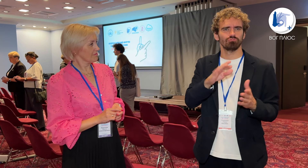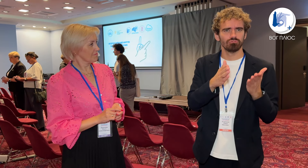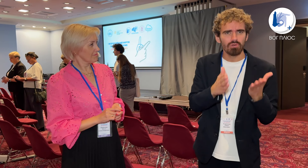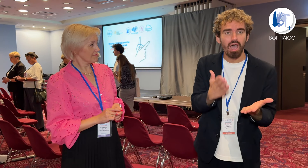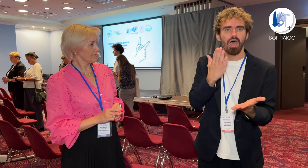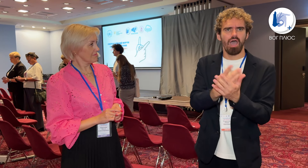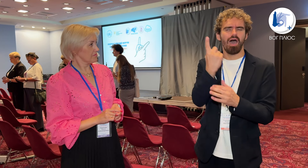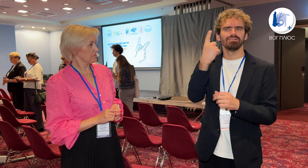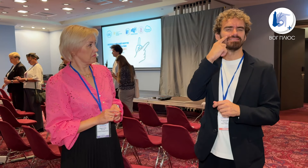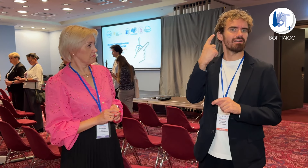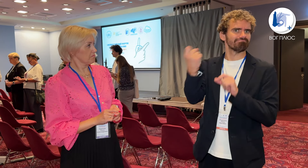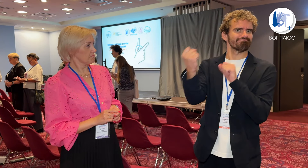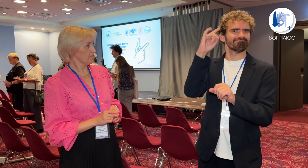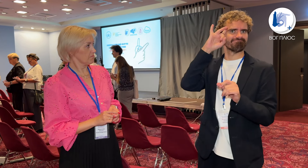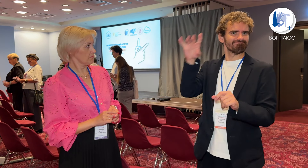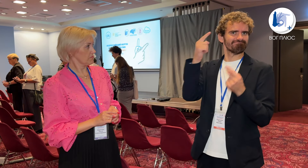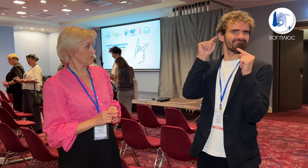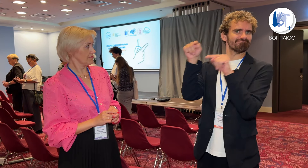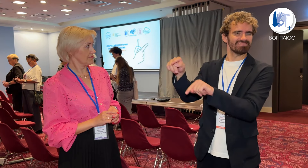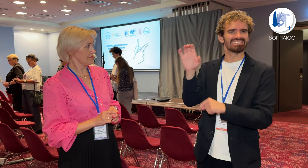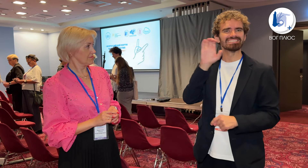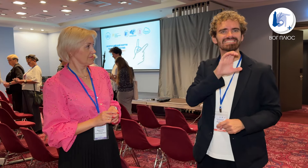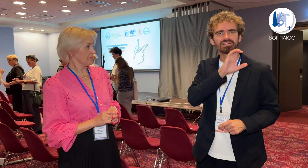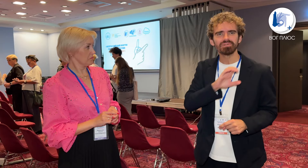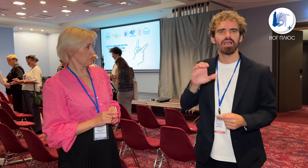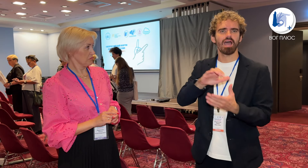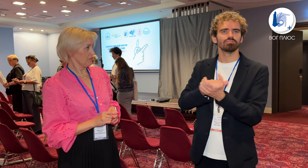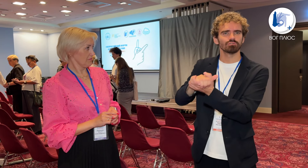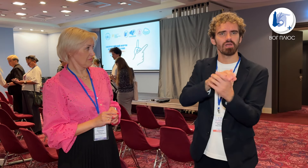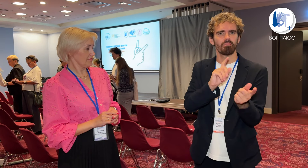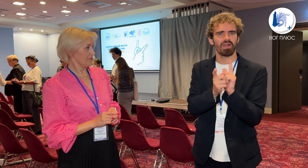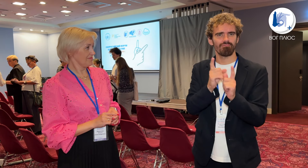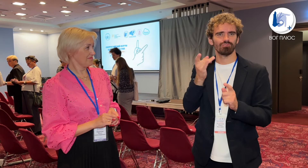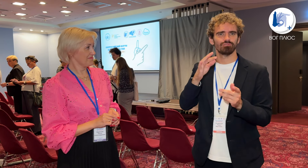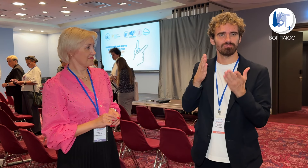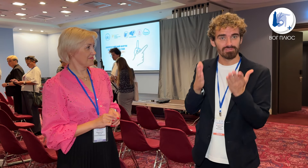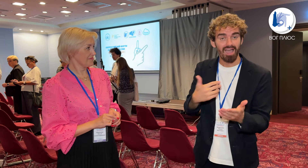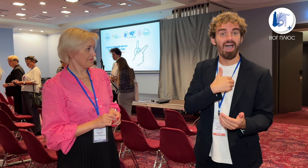одной из самых заметных является Сибирская ассоциация переводчиков РЖЯ,